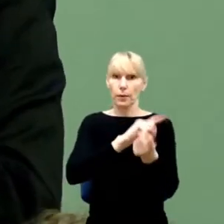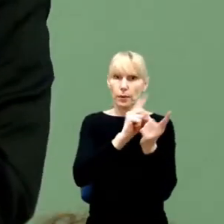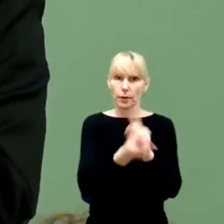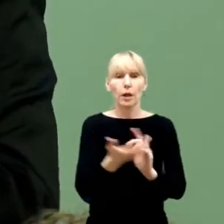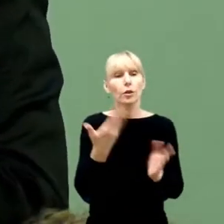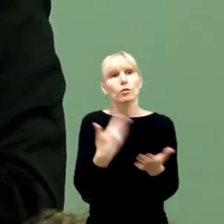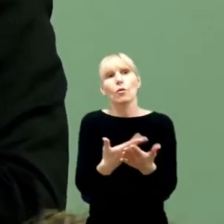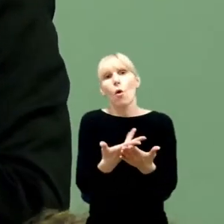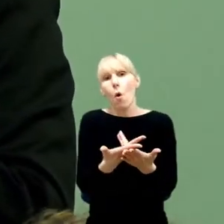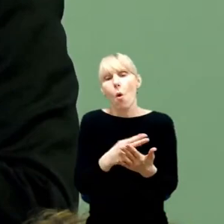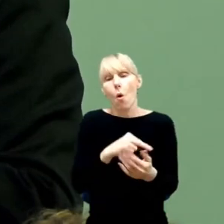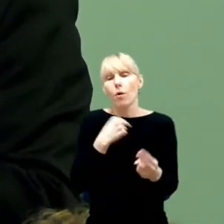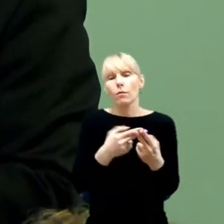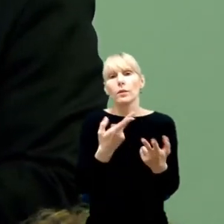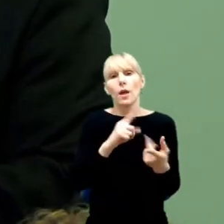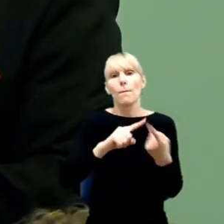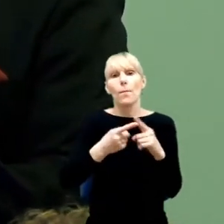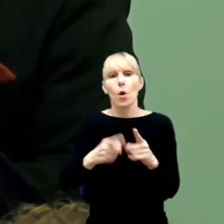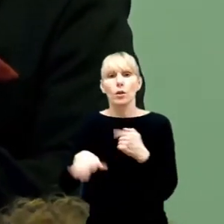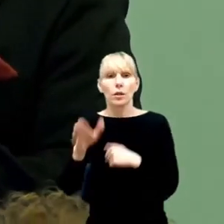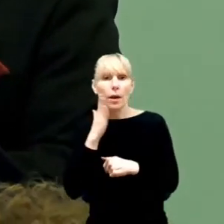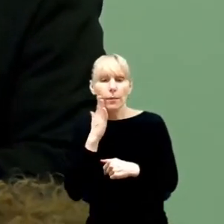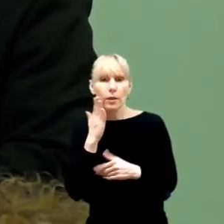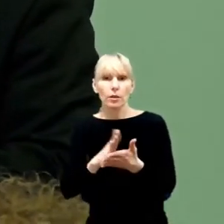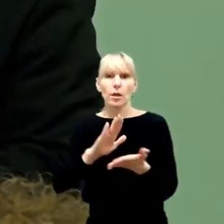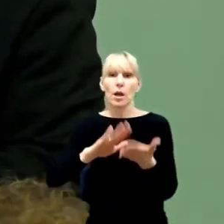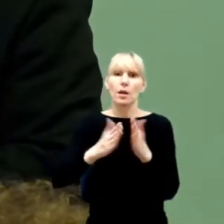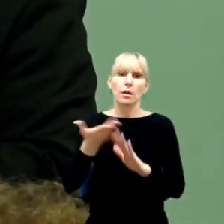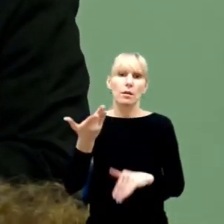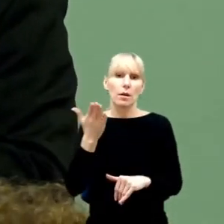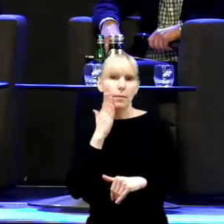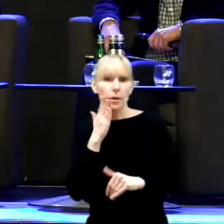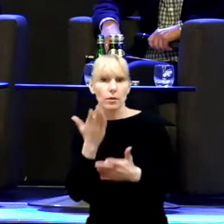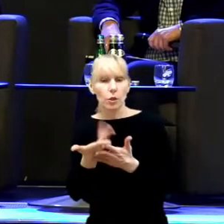i rynek mieszkaniowy nie był przedmiotem naszego głównego zainteresowania,